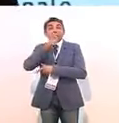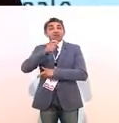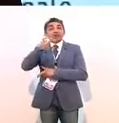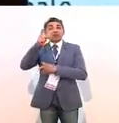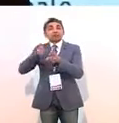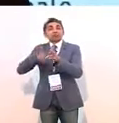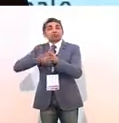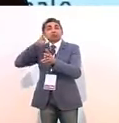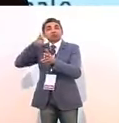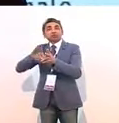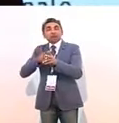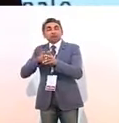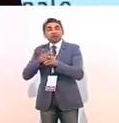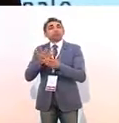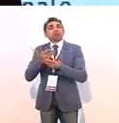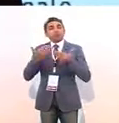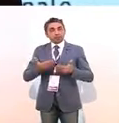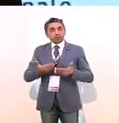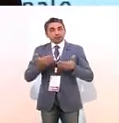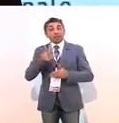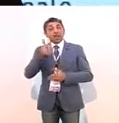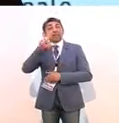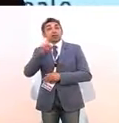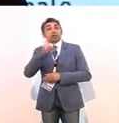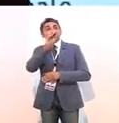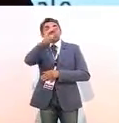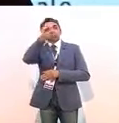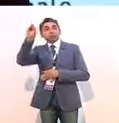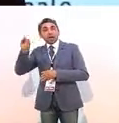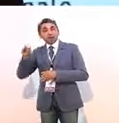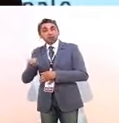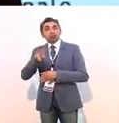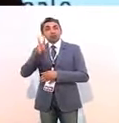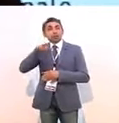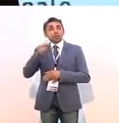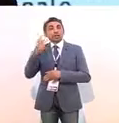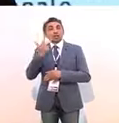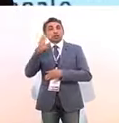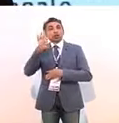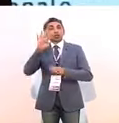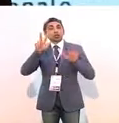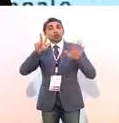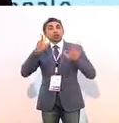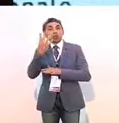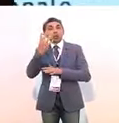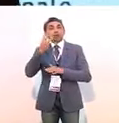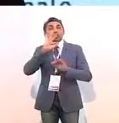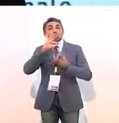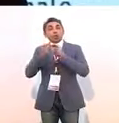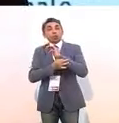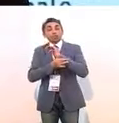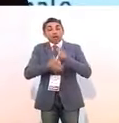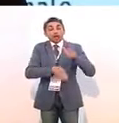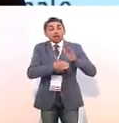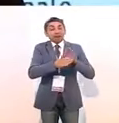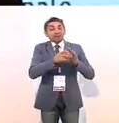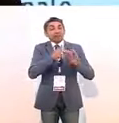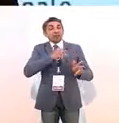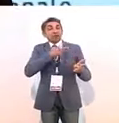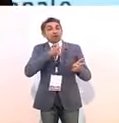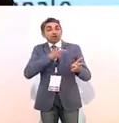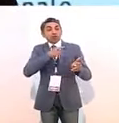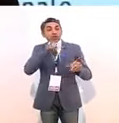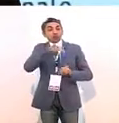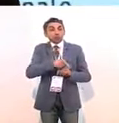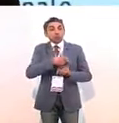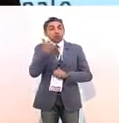faticoso: 31 tappe, 2184km, siamo partiti dalle ferrovie del Sud che nel 1855 erano